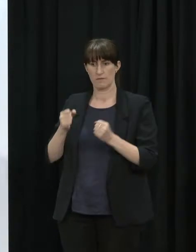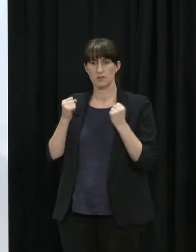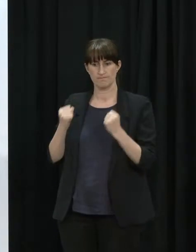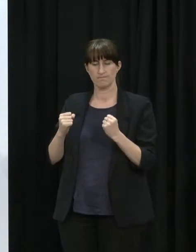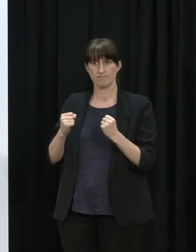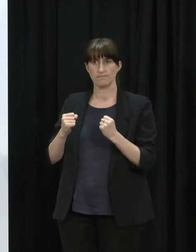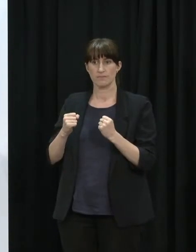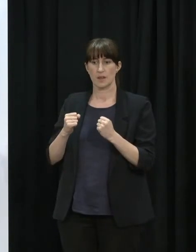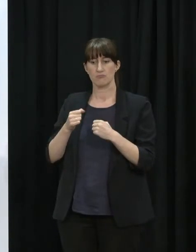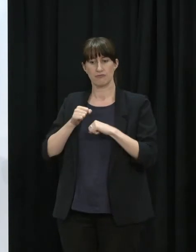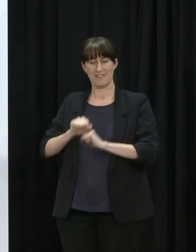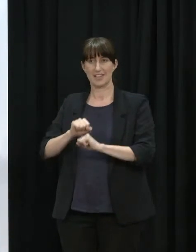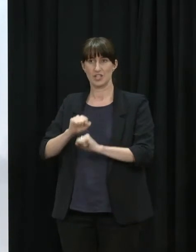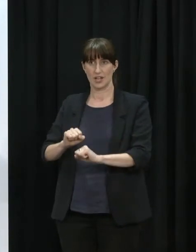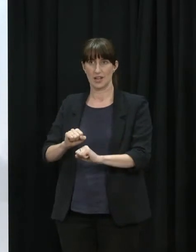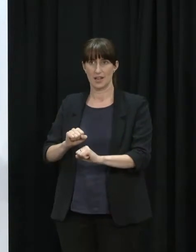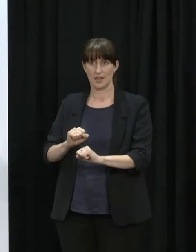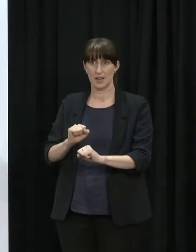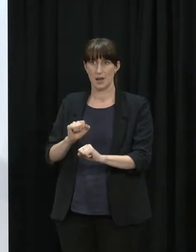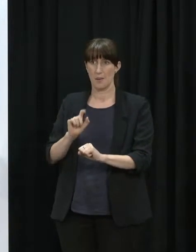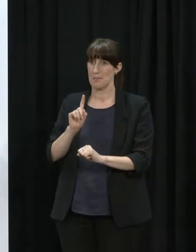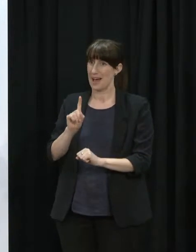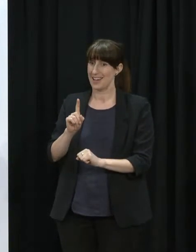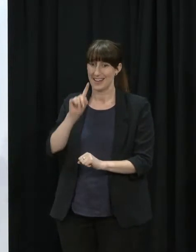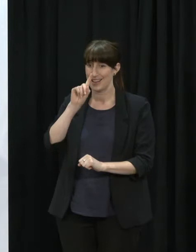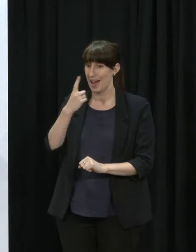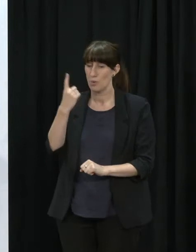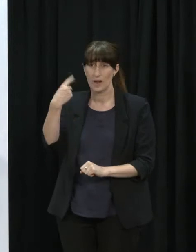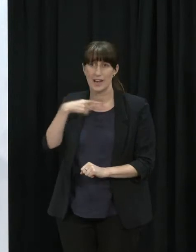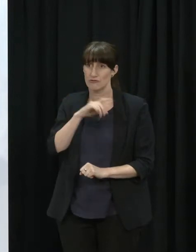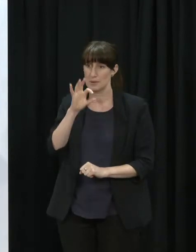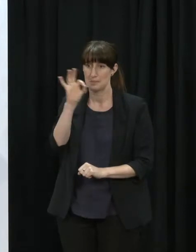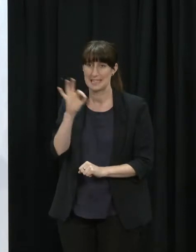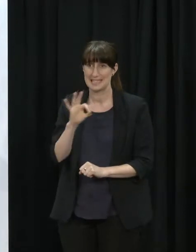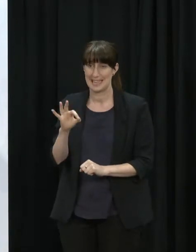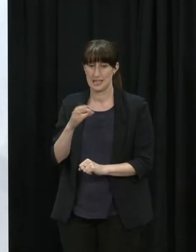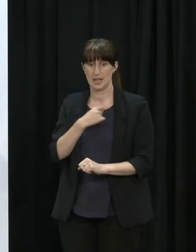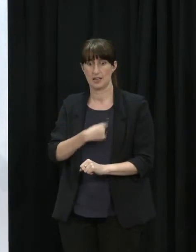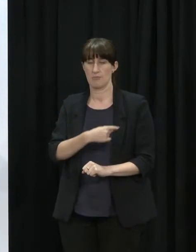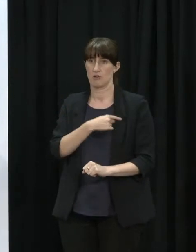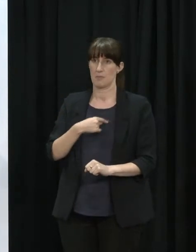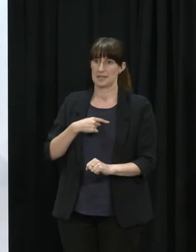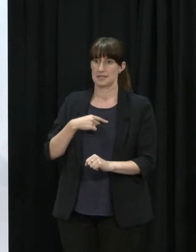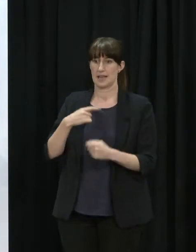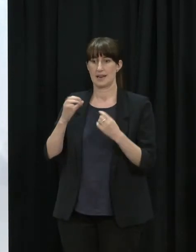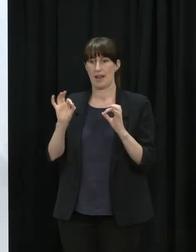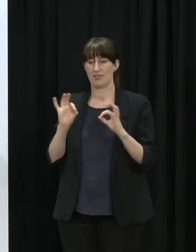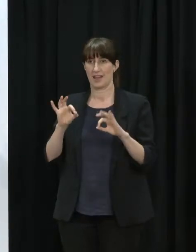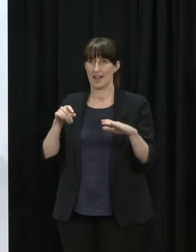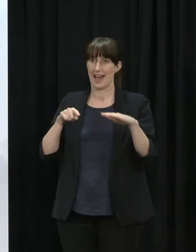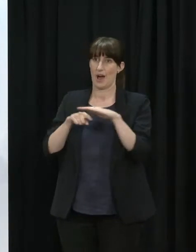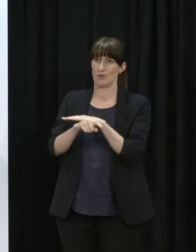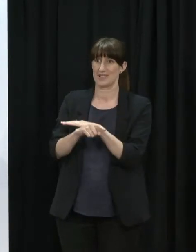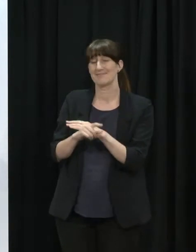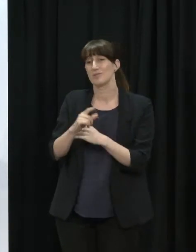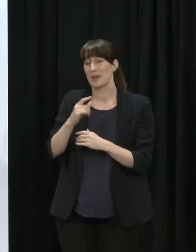Me te momo rerekee tino